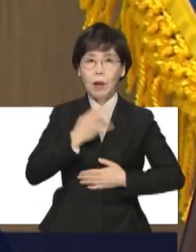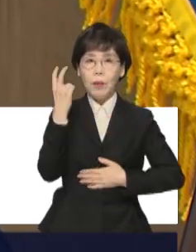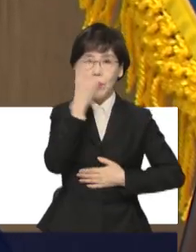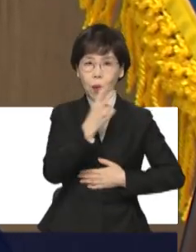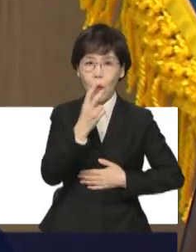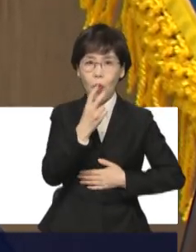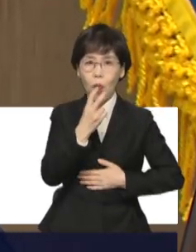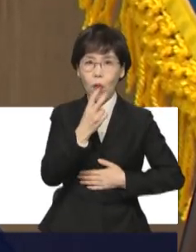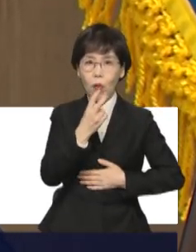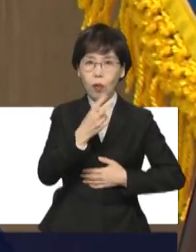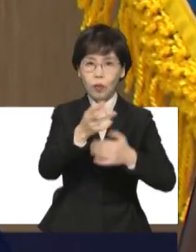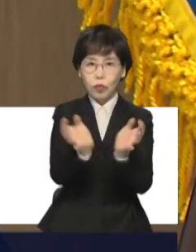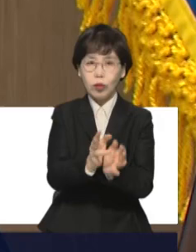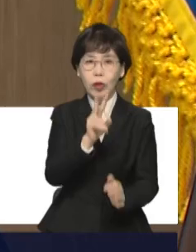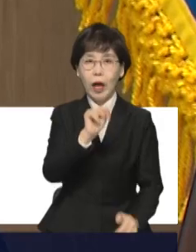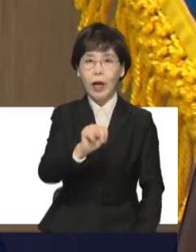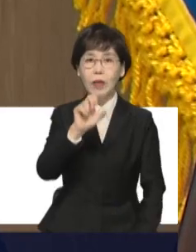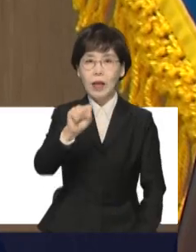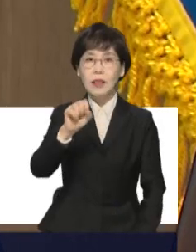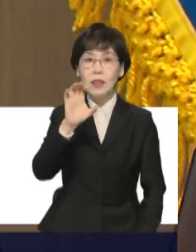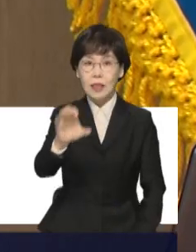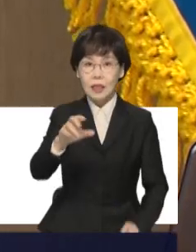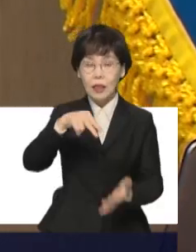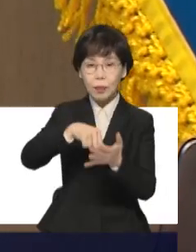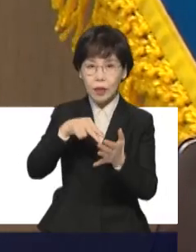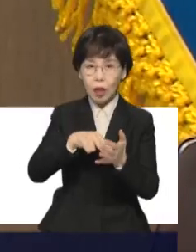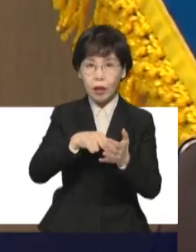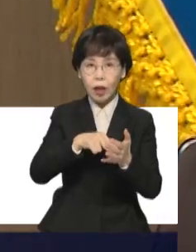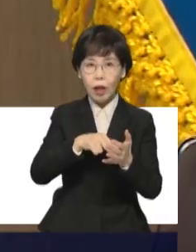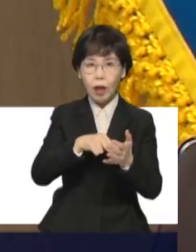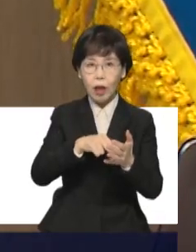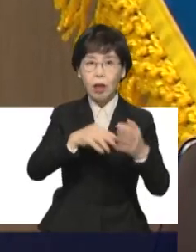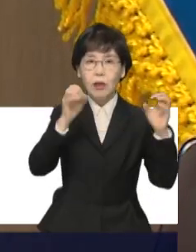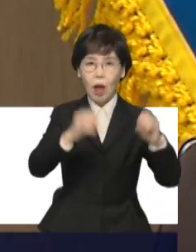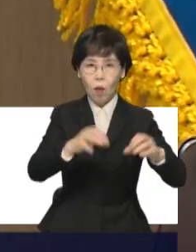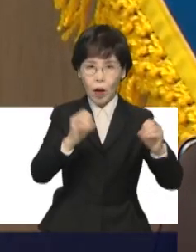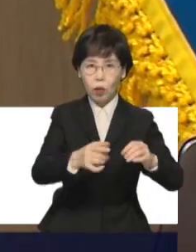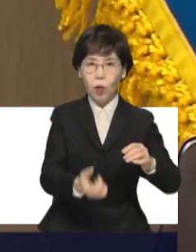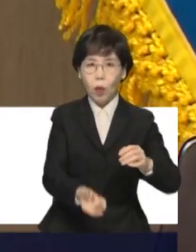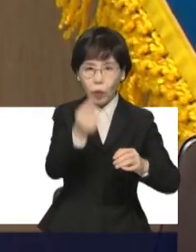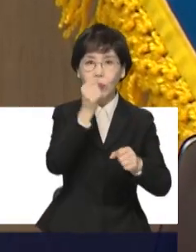대화도 곧 출범할 것입니다. 우리 대통령실과 일본 총리실 간의 경제,